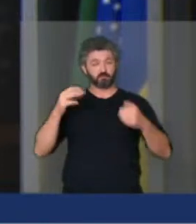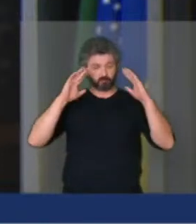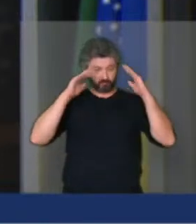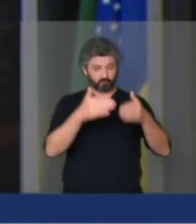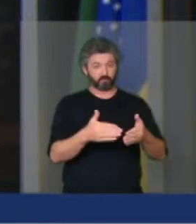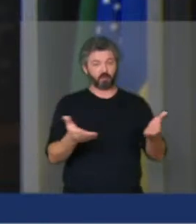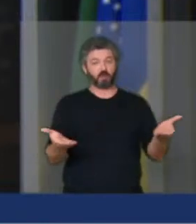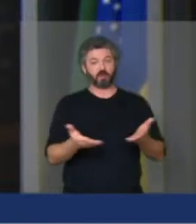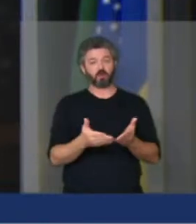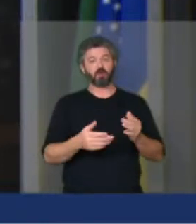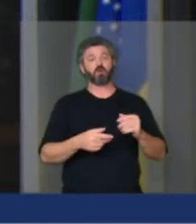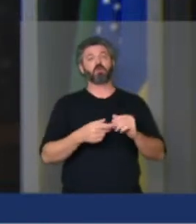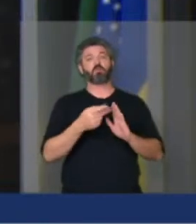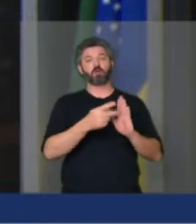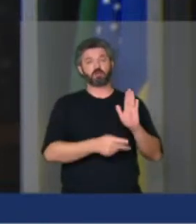FALEI PARA UM GRUPO DE